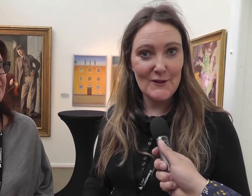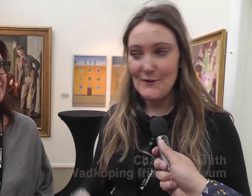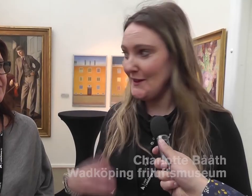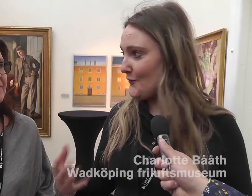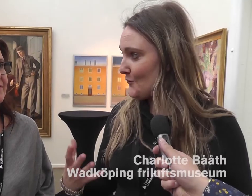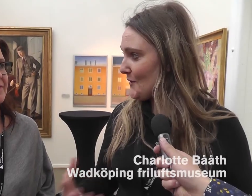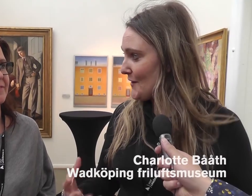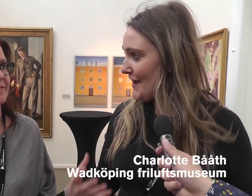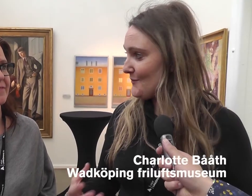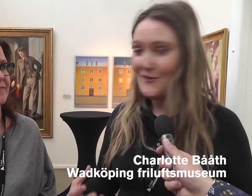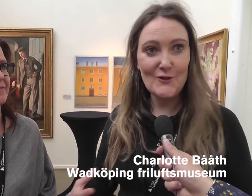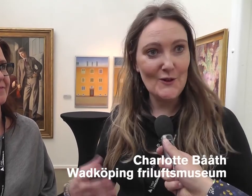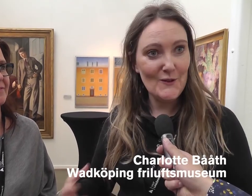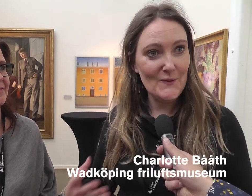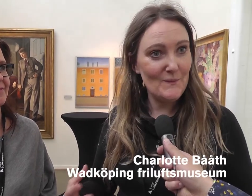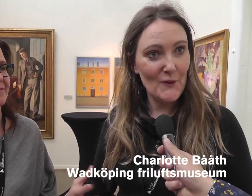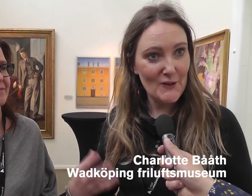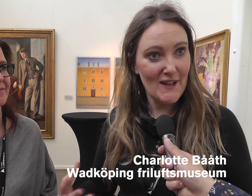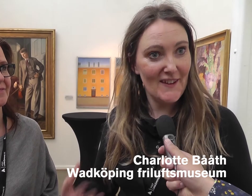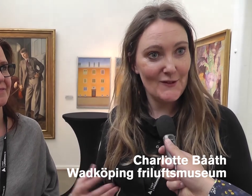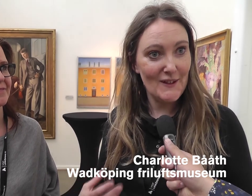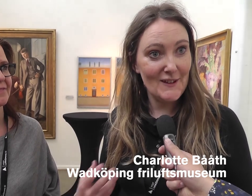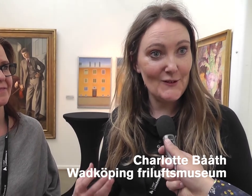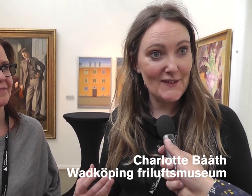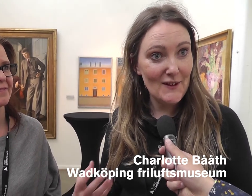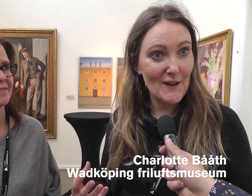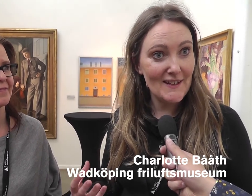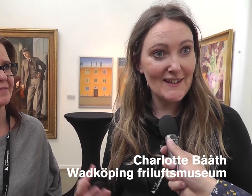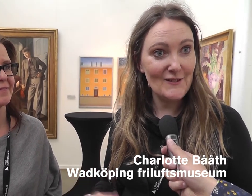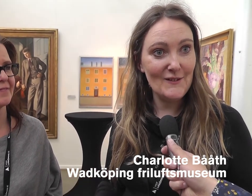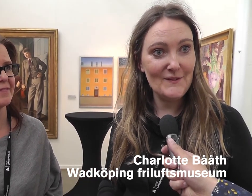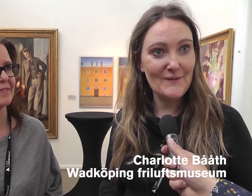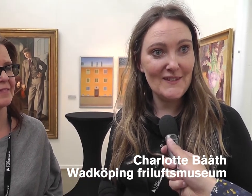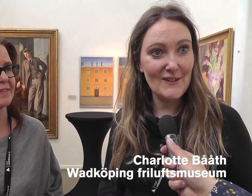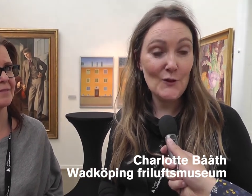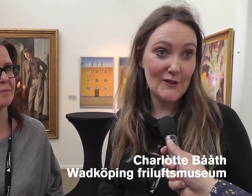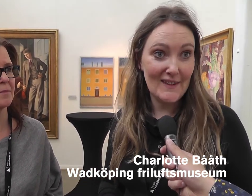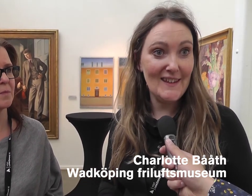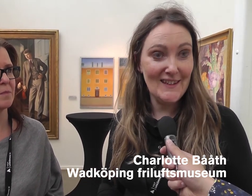Det är inte förrän man gör det här som man förstår hur det måste kännas att inte kunna se ordentligt. Det är svårt att sätta sig in i